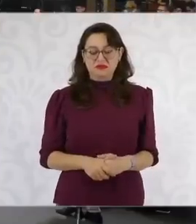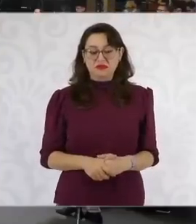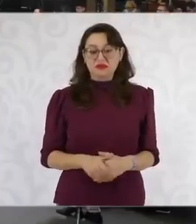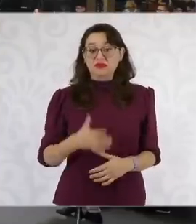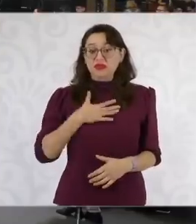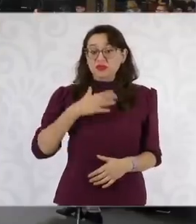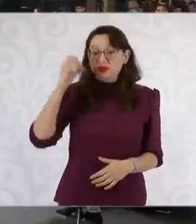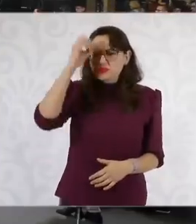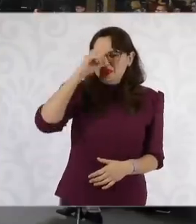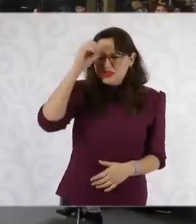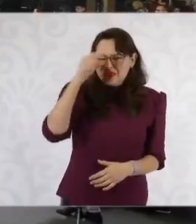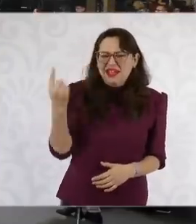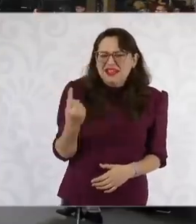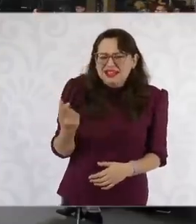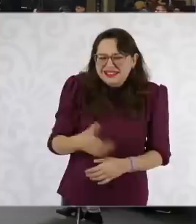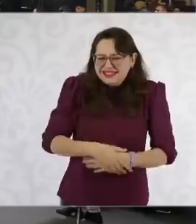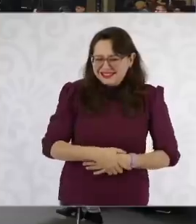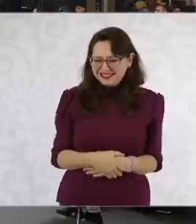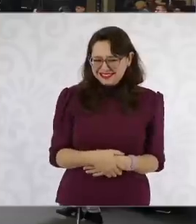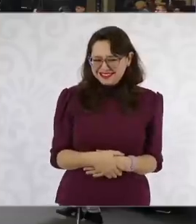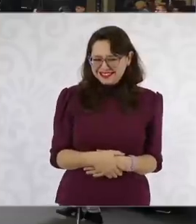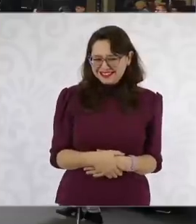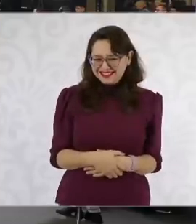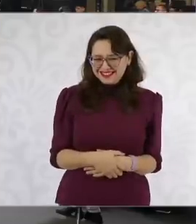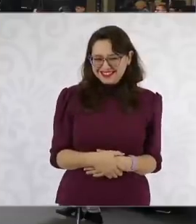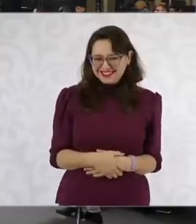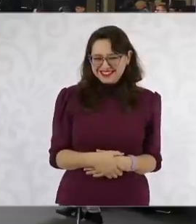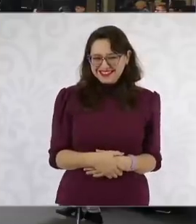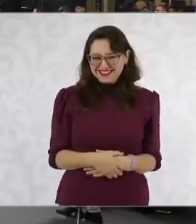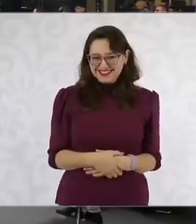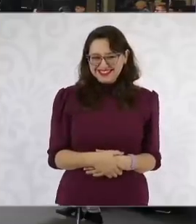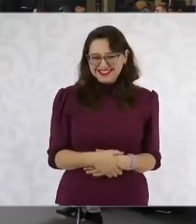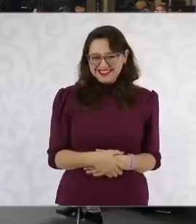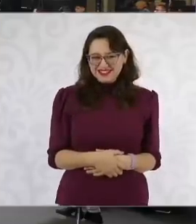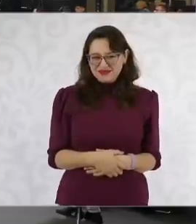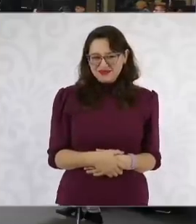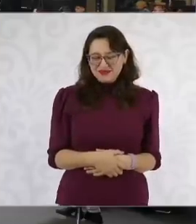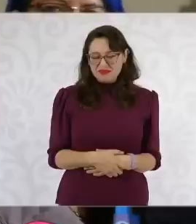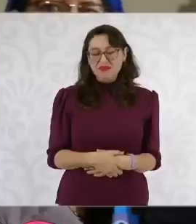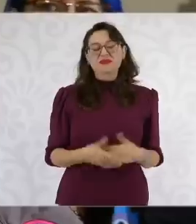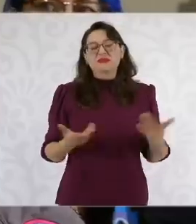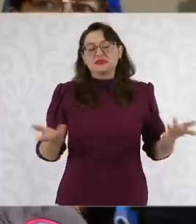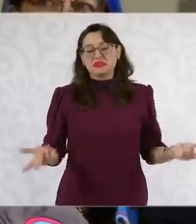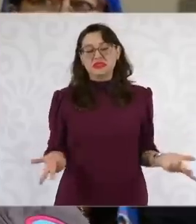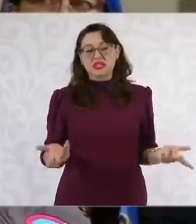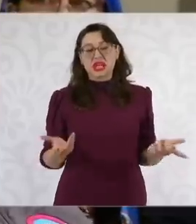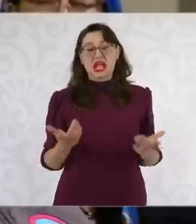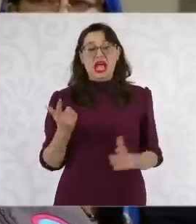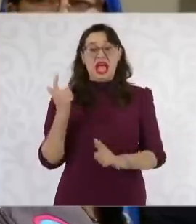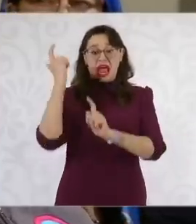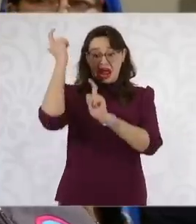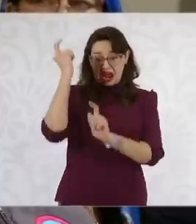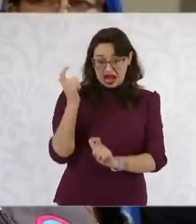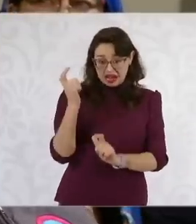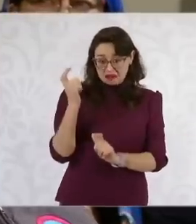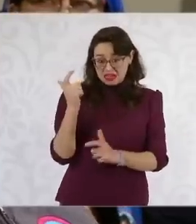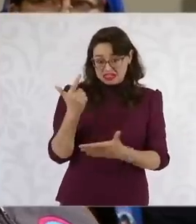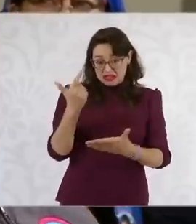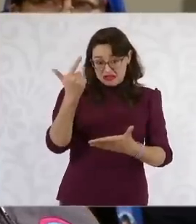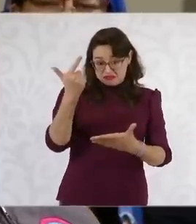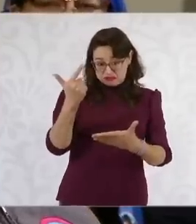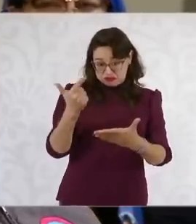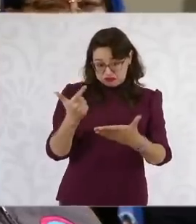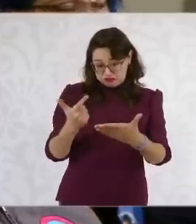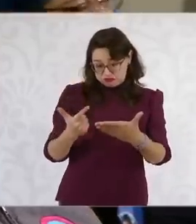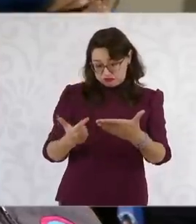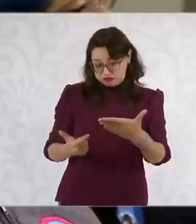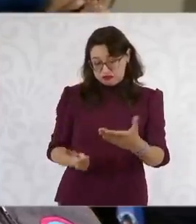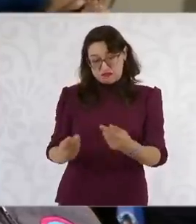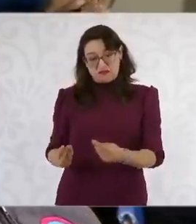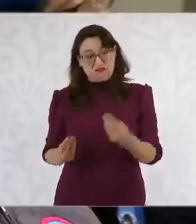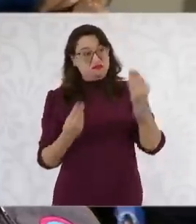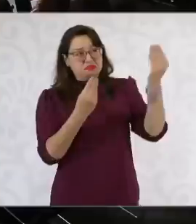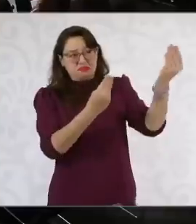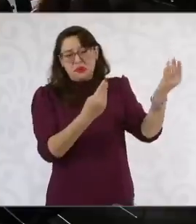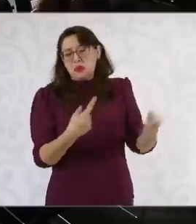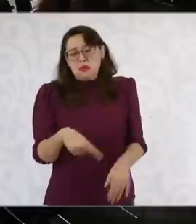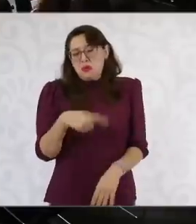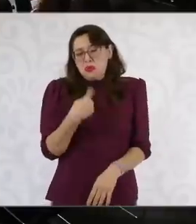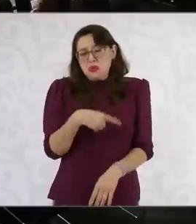Qué es inútil compartir los números de las armas que cruzan a México Estados Unidos de México a